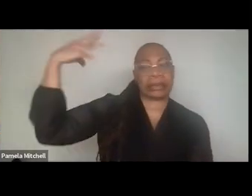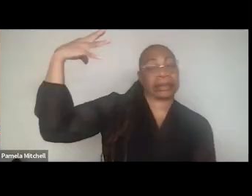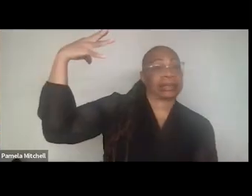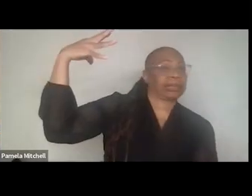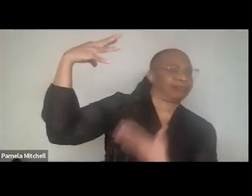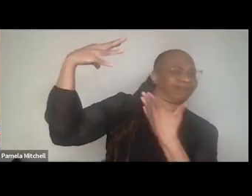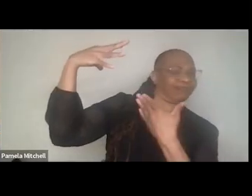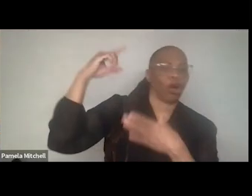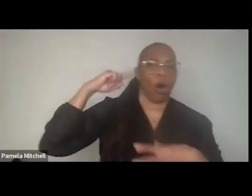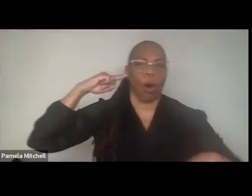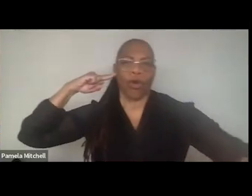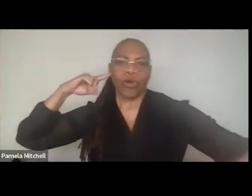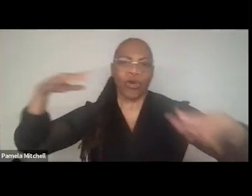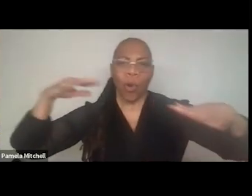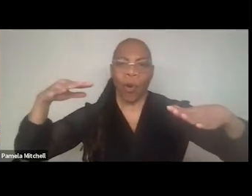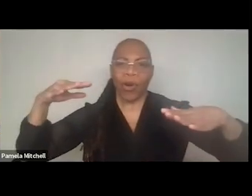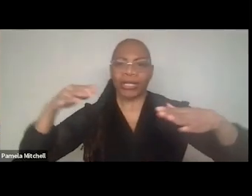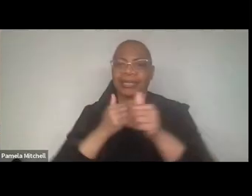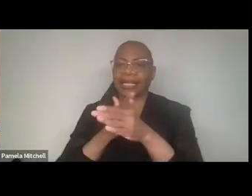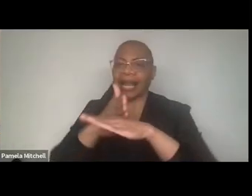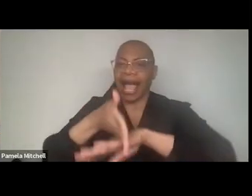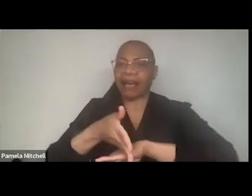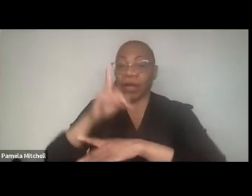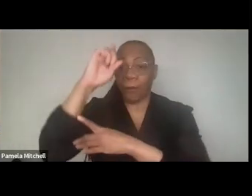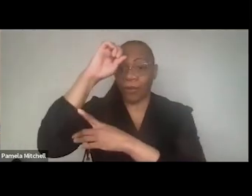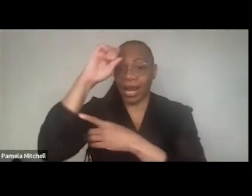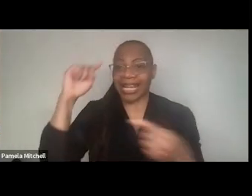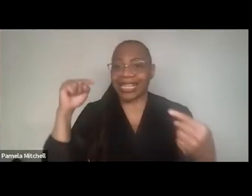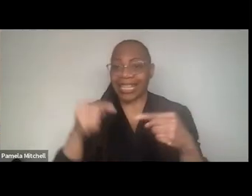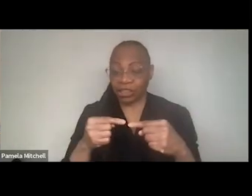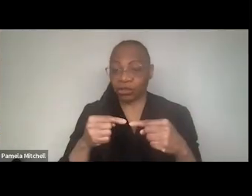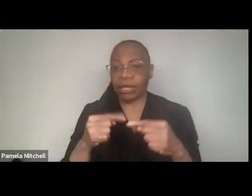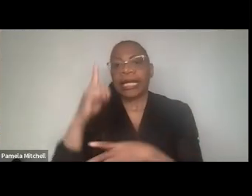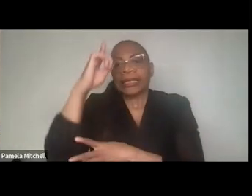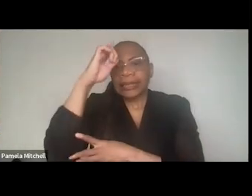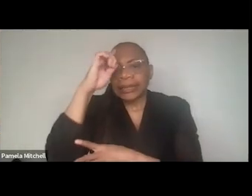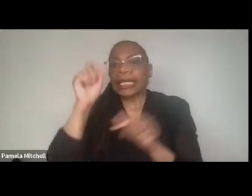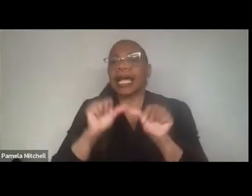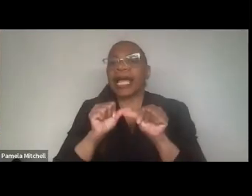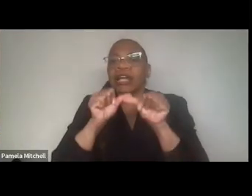después de una lesión cerebral. La lesión cerebral se considera una enfermedad crónica, una condición crónica.